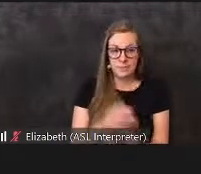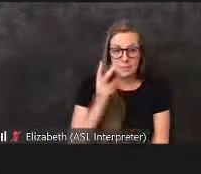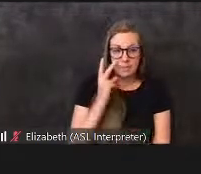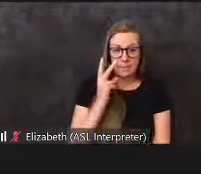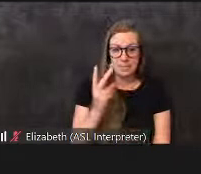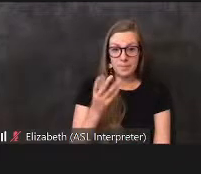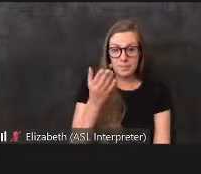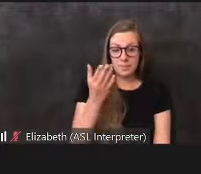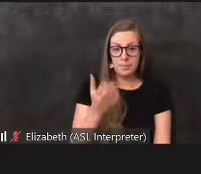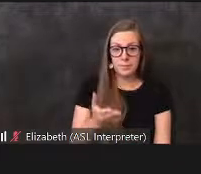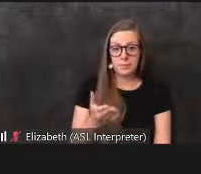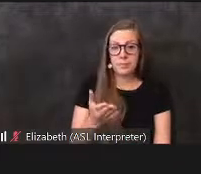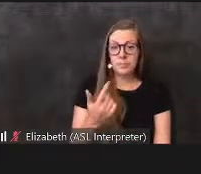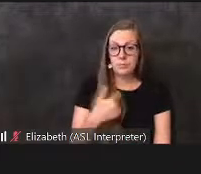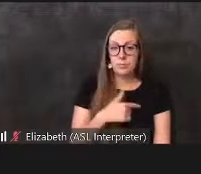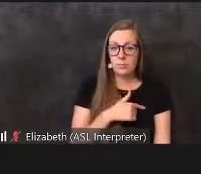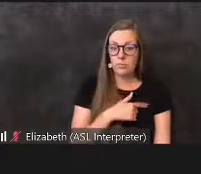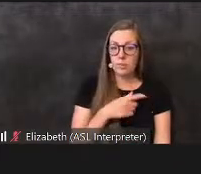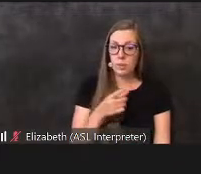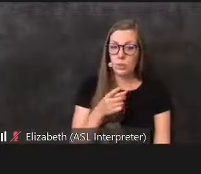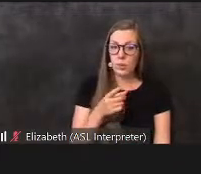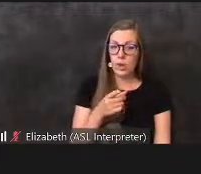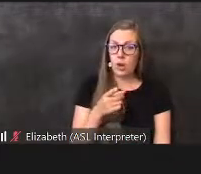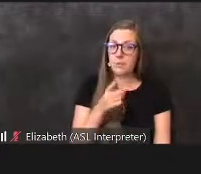Como pueden ver, estamos